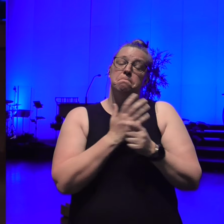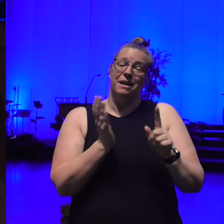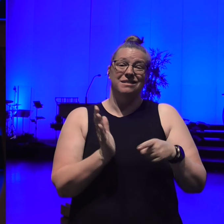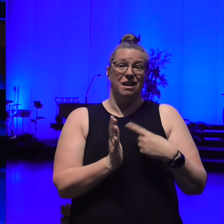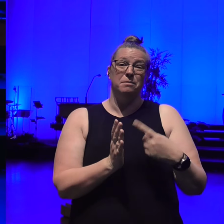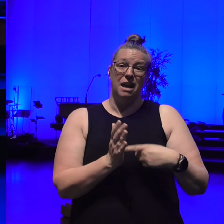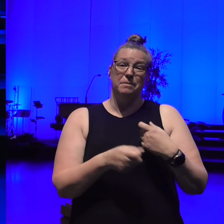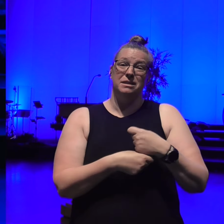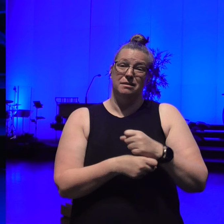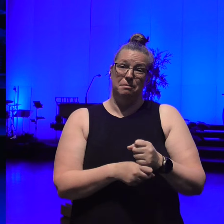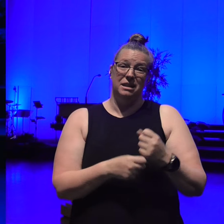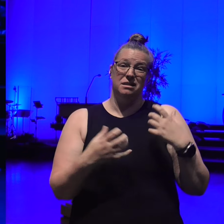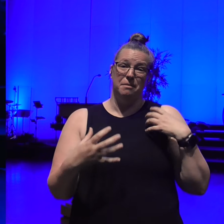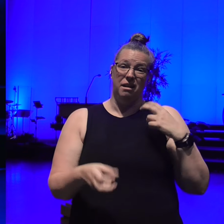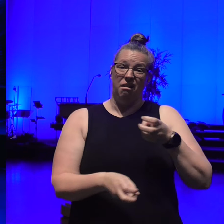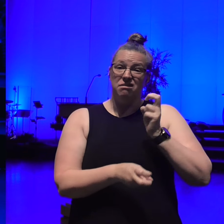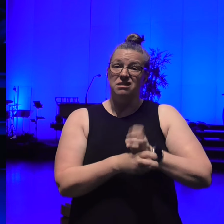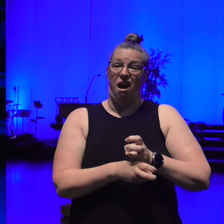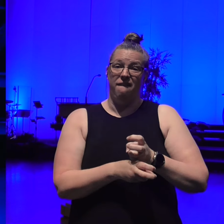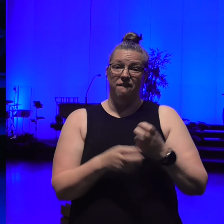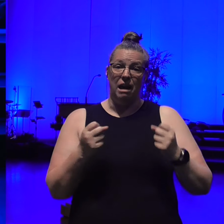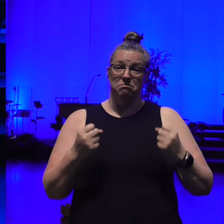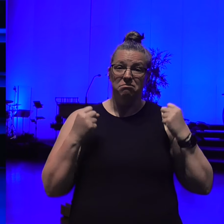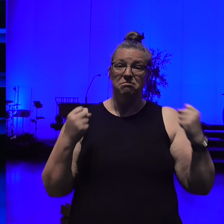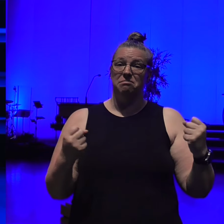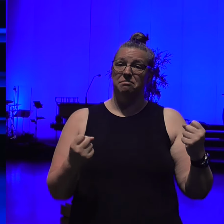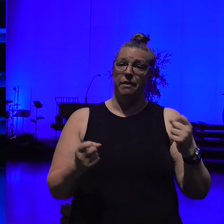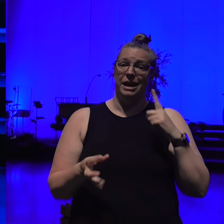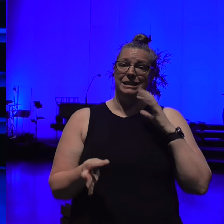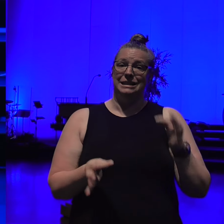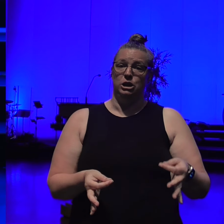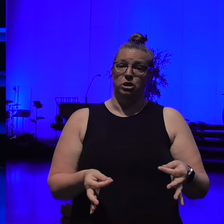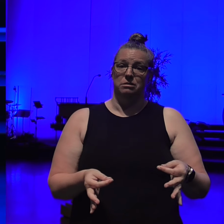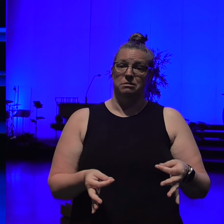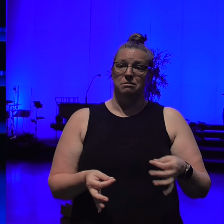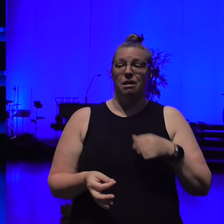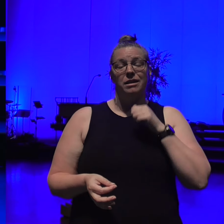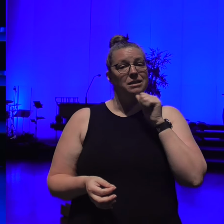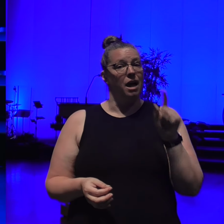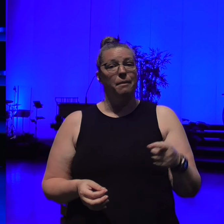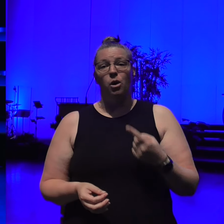decisiones realmente difíciles y valientes No se trata solo de ser cálido y tierno Se trata de tener el